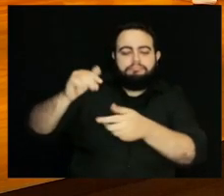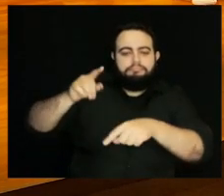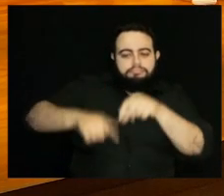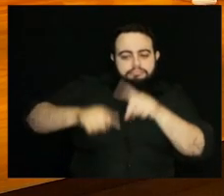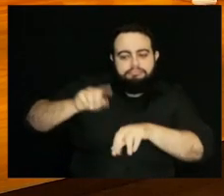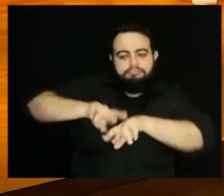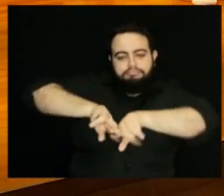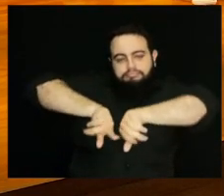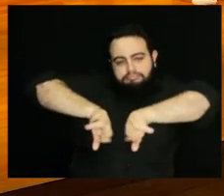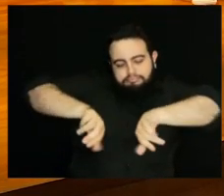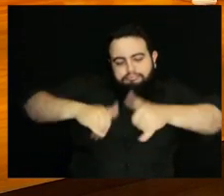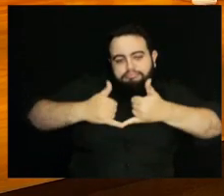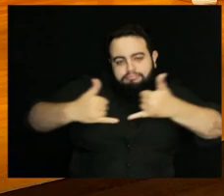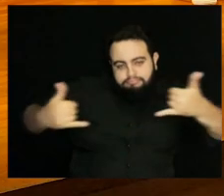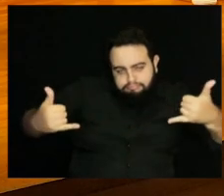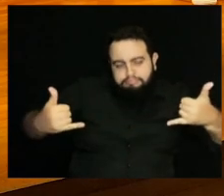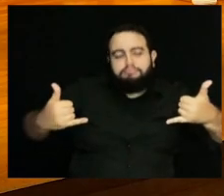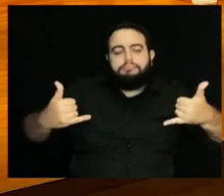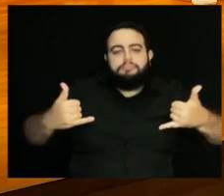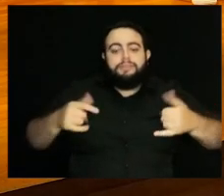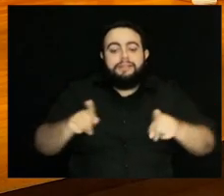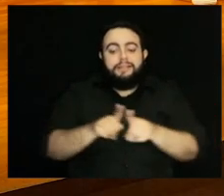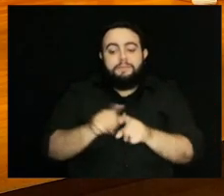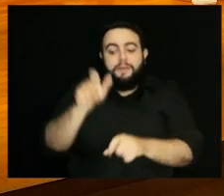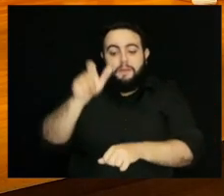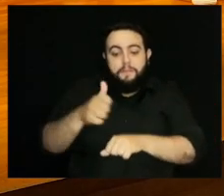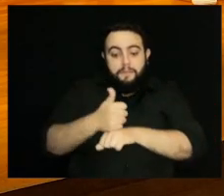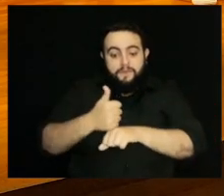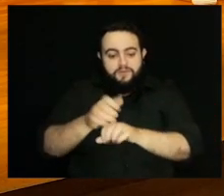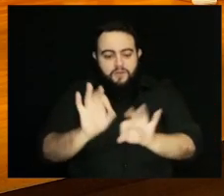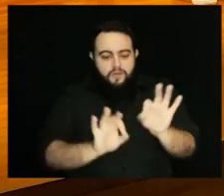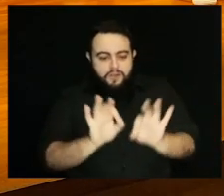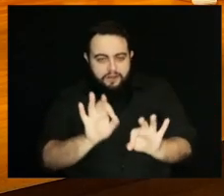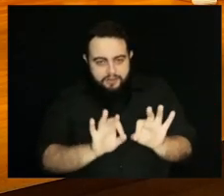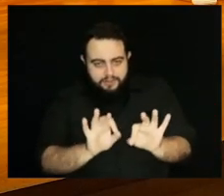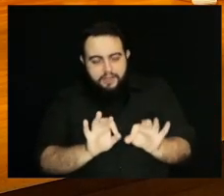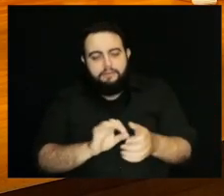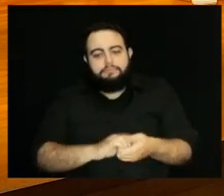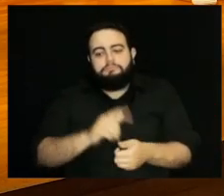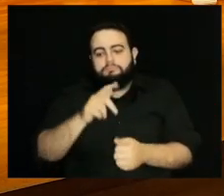me esqueci agora, que era o cara que montava o equipamento, saía uma, tocava uma hora e meia,